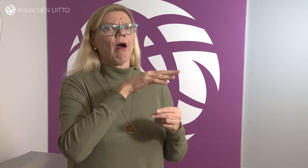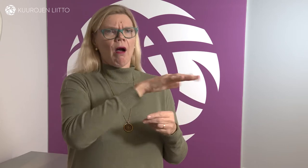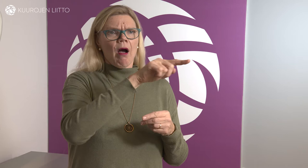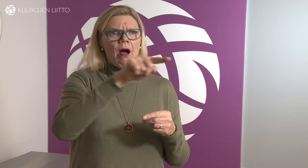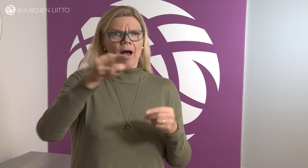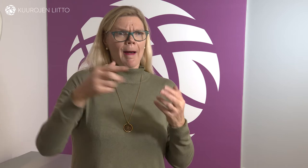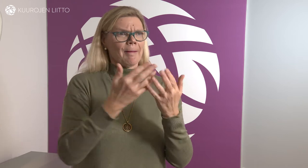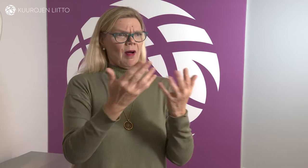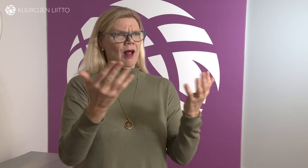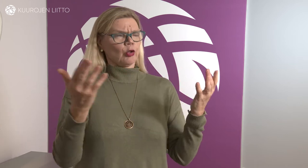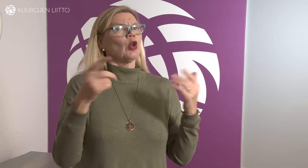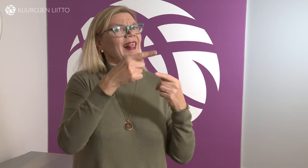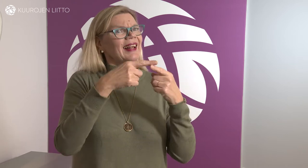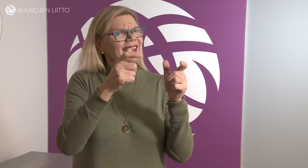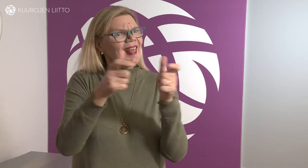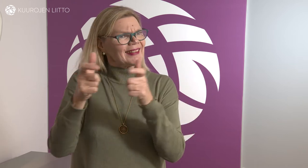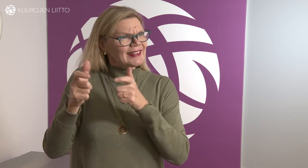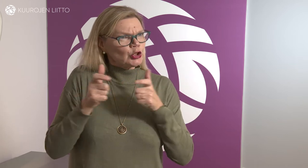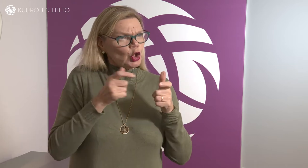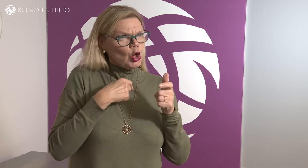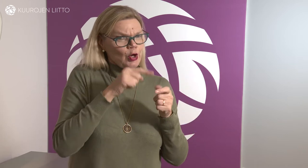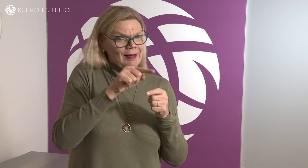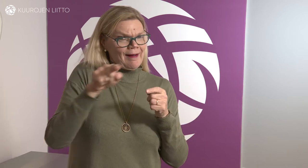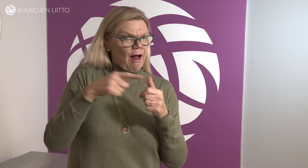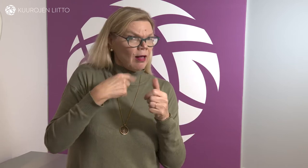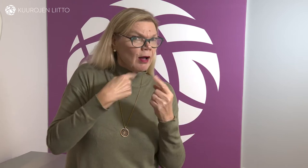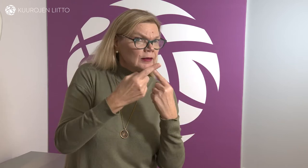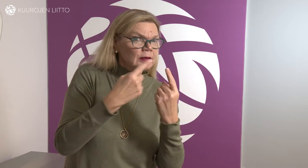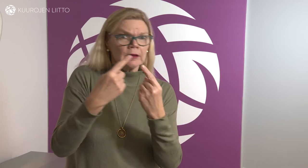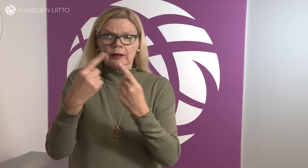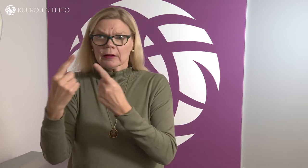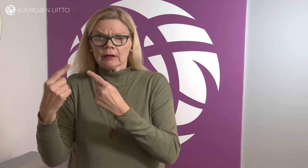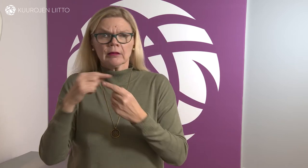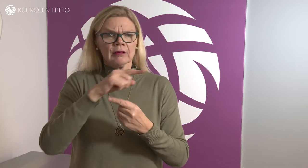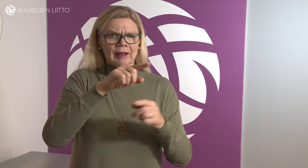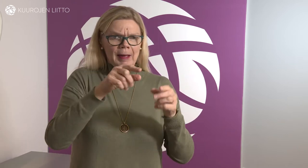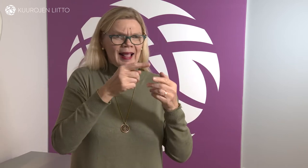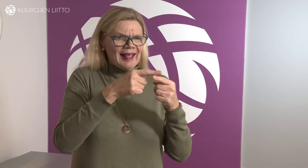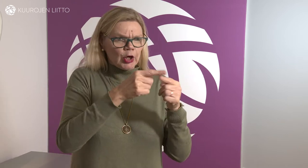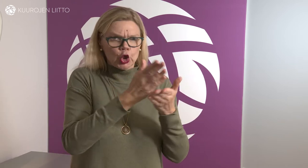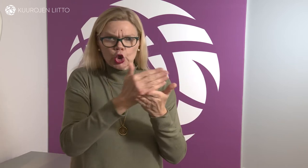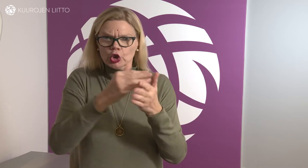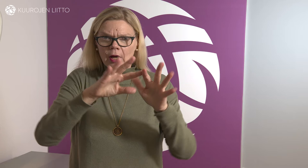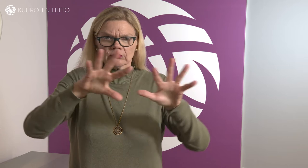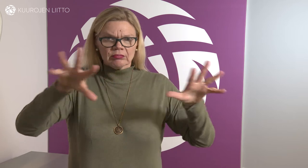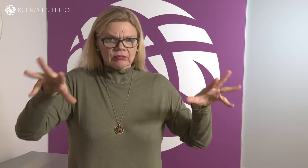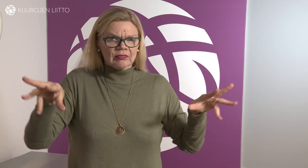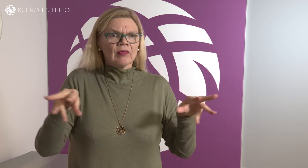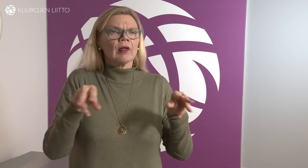Kun olimme keskustelleet järjestöjen kanssa ja saaneet kokonaiskuvan tilanteesta, -